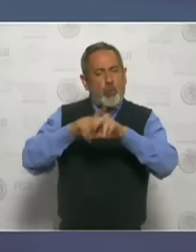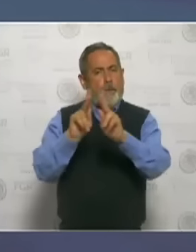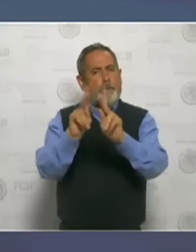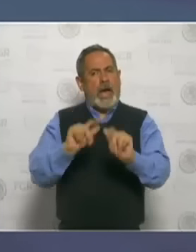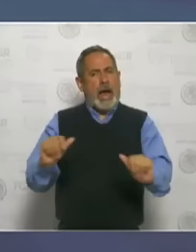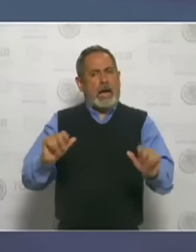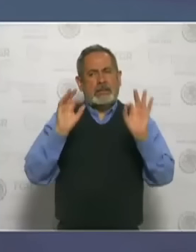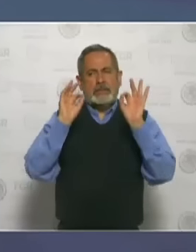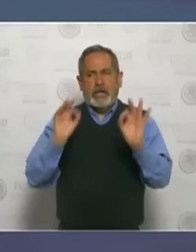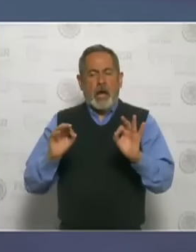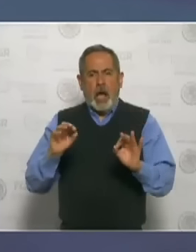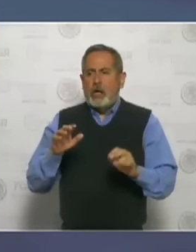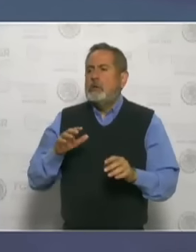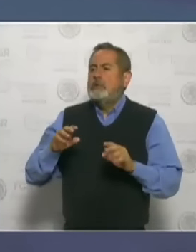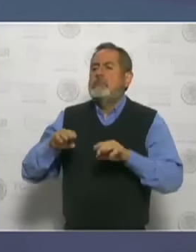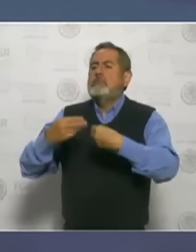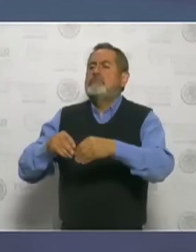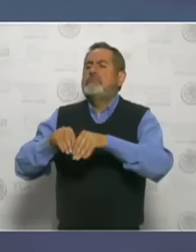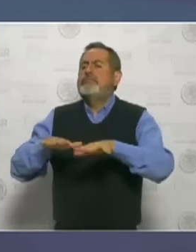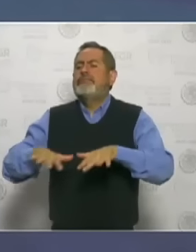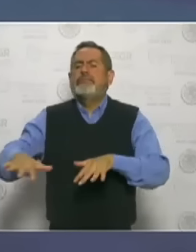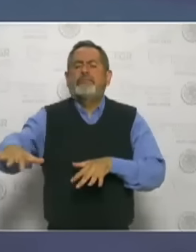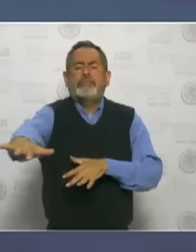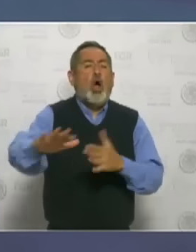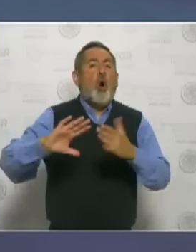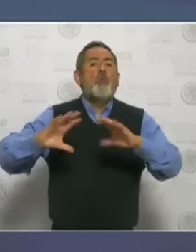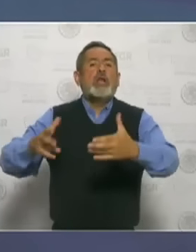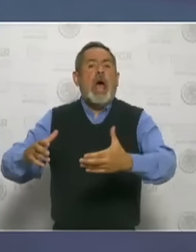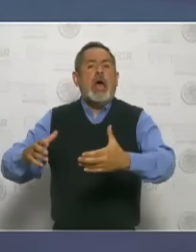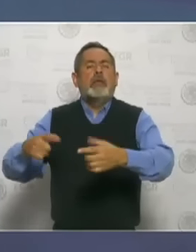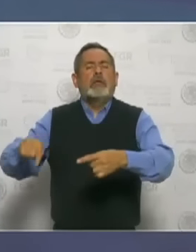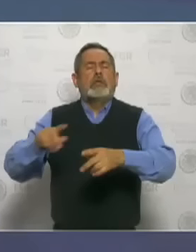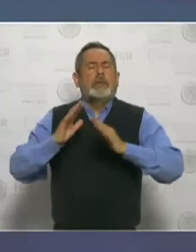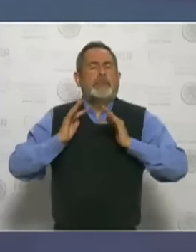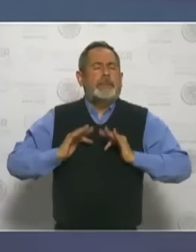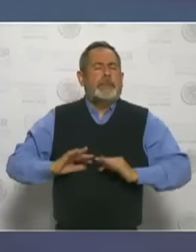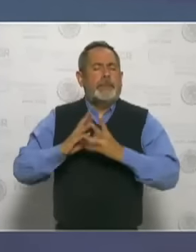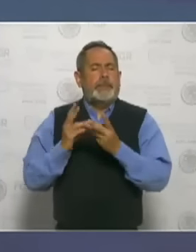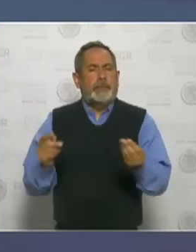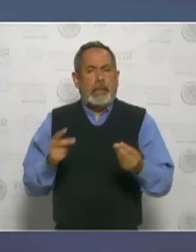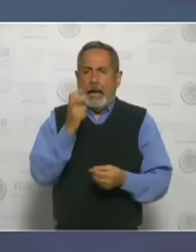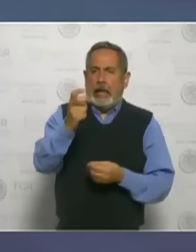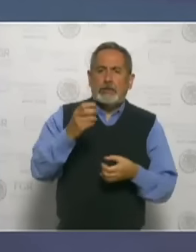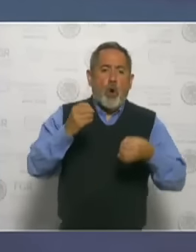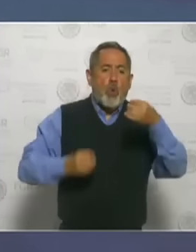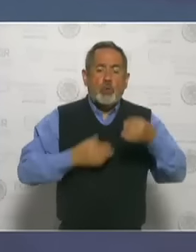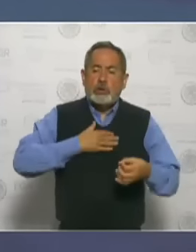institucional y llegue a la comunidad. Apostar por la justicia restaurativa es apostar al